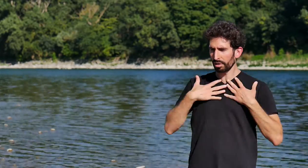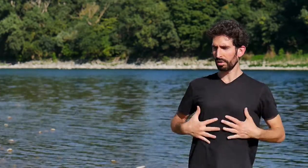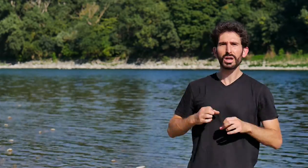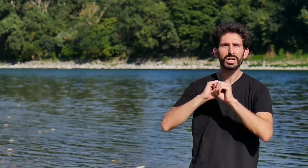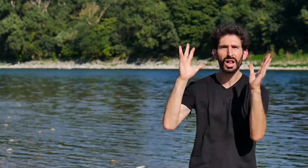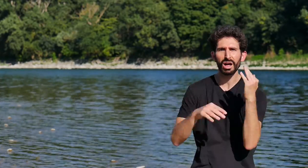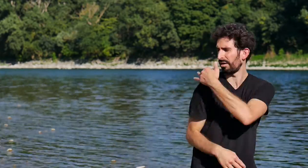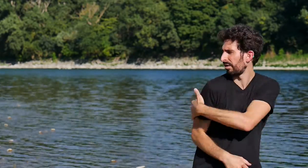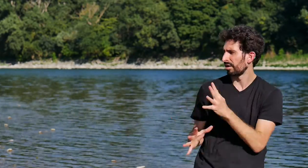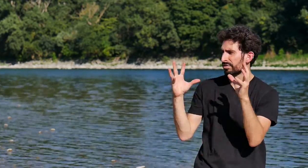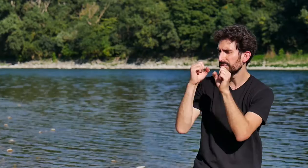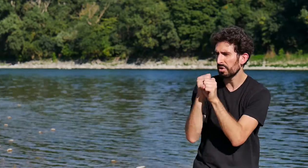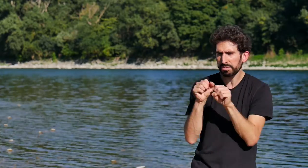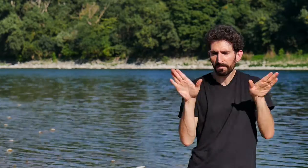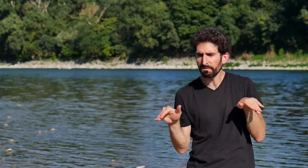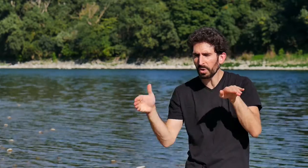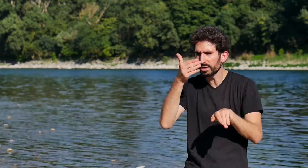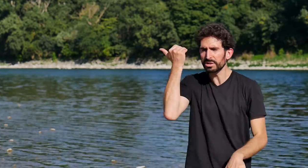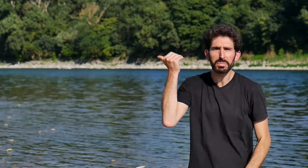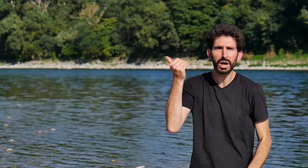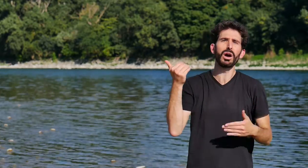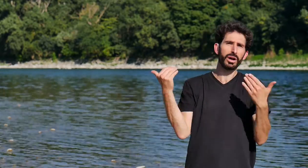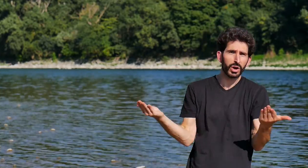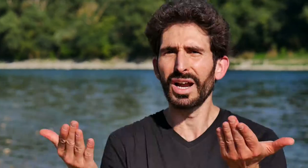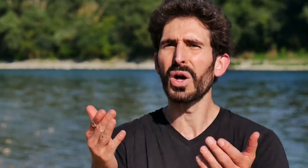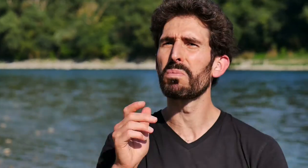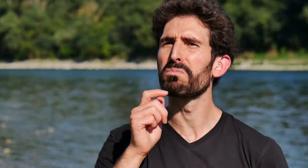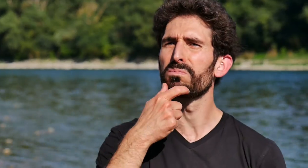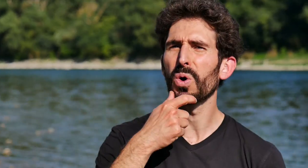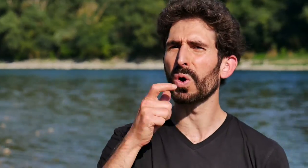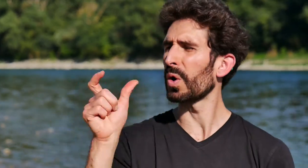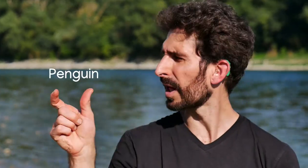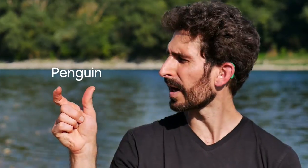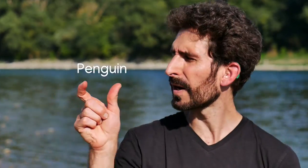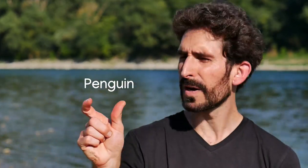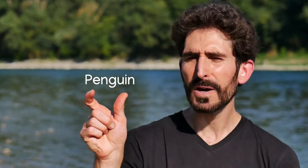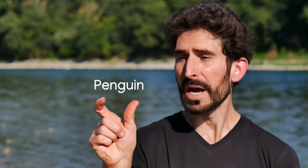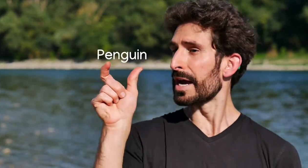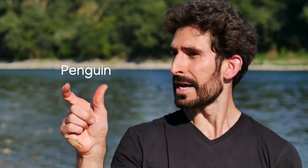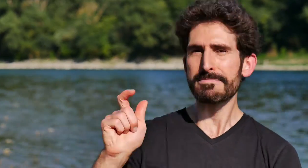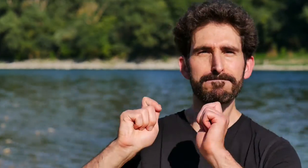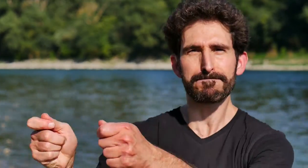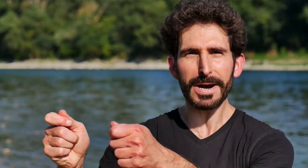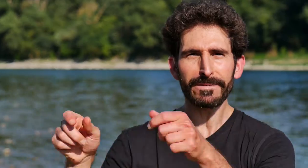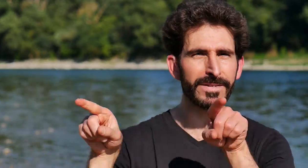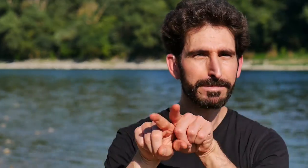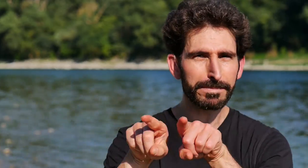ventre clair, dos sombre et ne sachant pas voler. Alors, le mot anglais "Penguin" a été recyclé pour nommer les manchots.